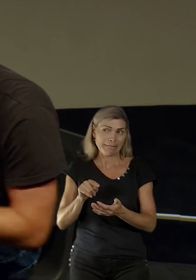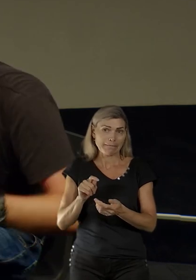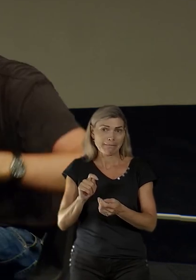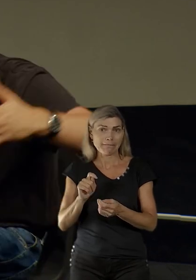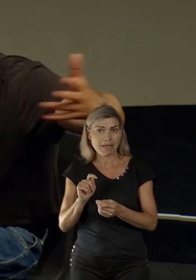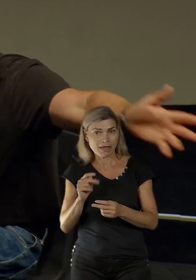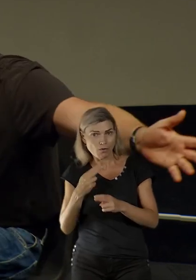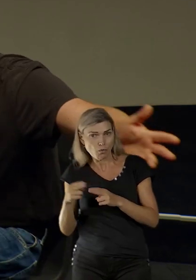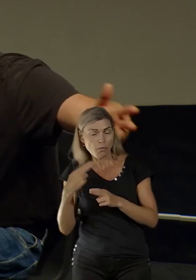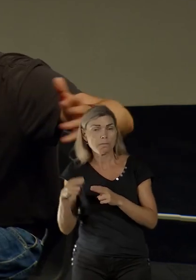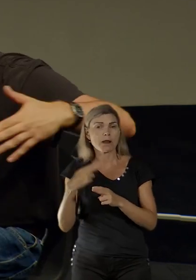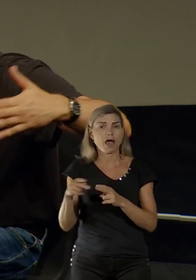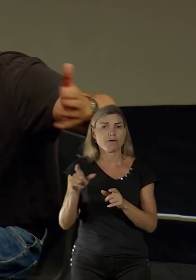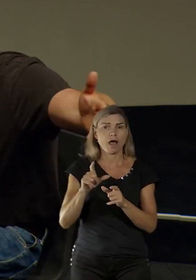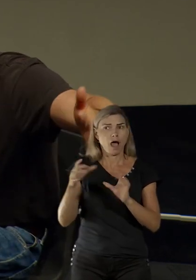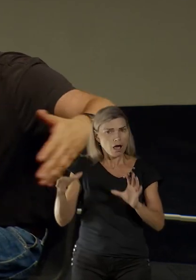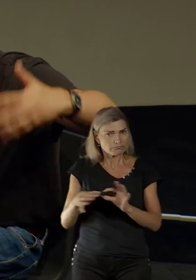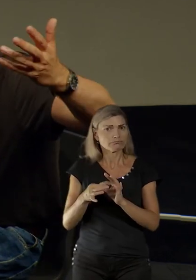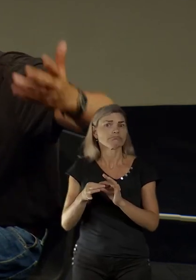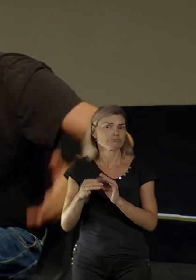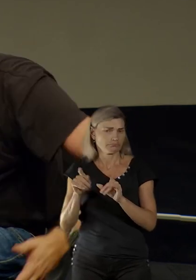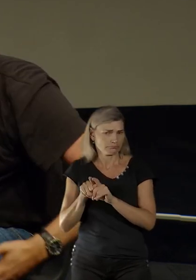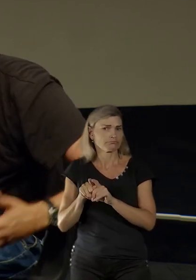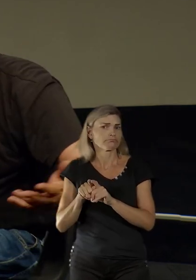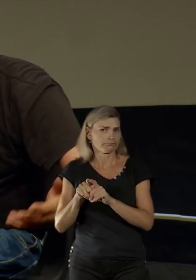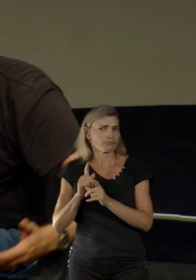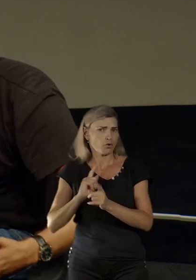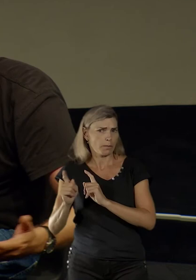Protože třeba i ten barák na Kačerově, o kterém jdou ty legendy,